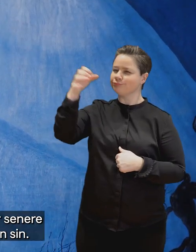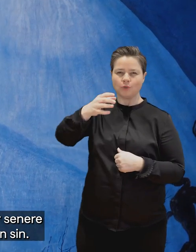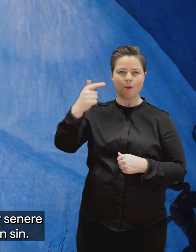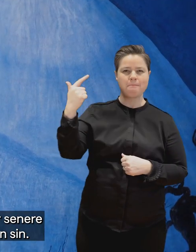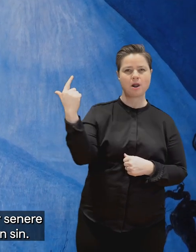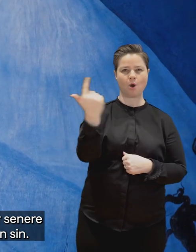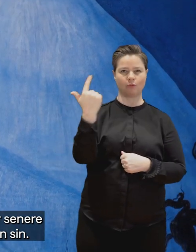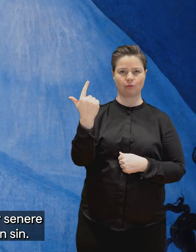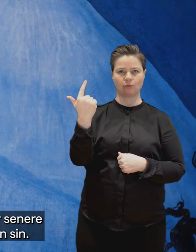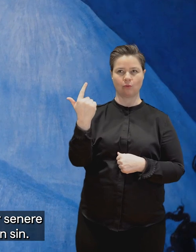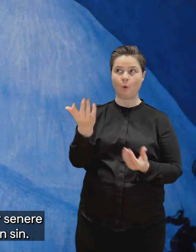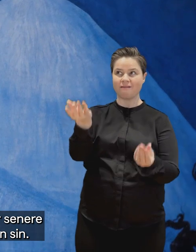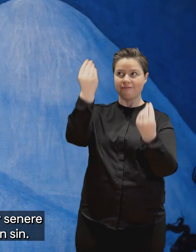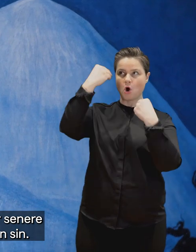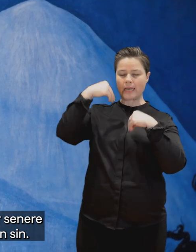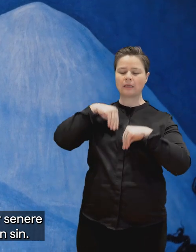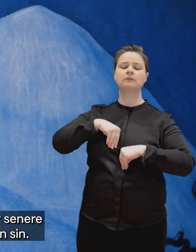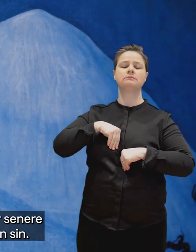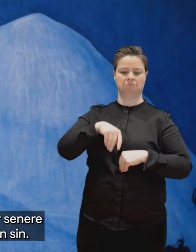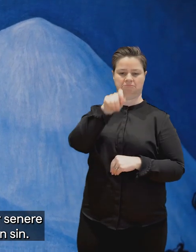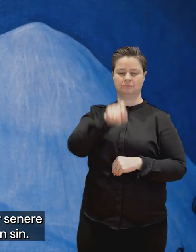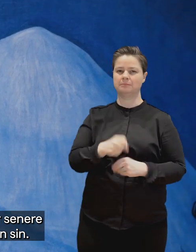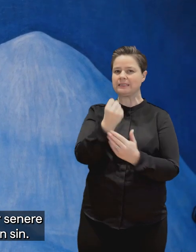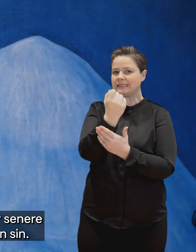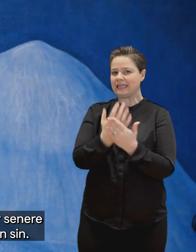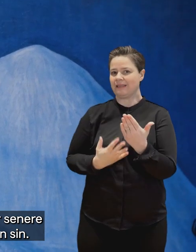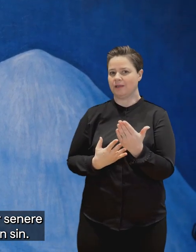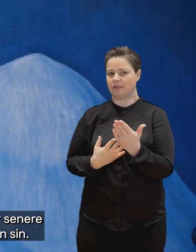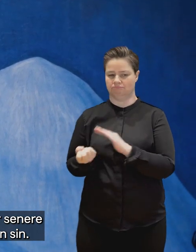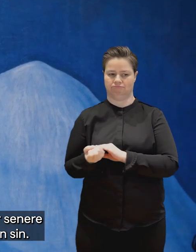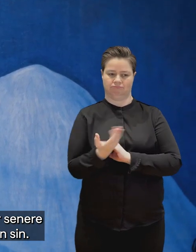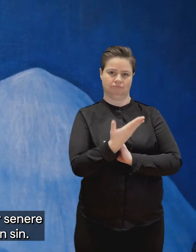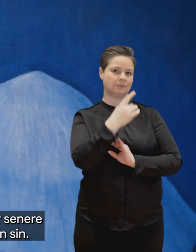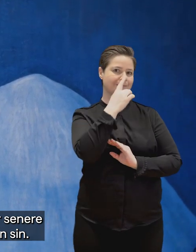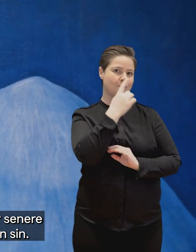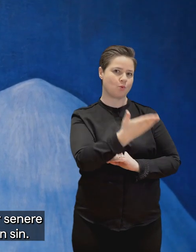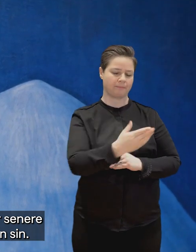En erfaring som han noen år senere beskriver i et brev til moren sin.